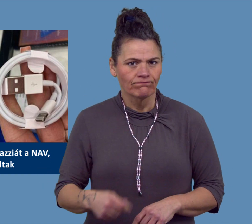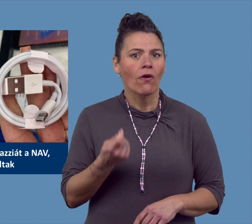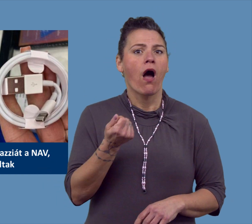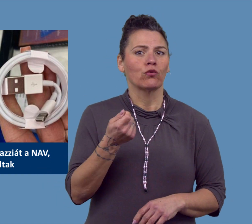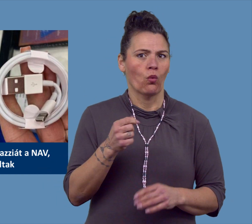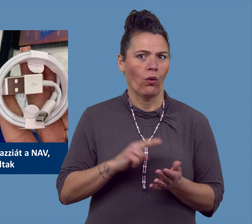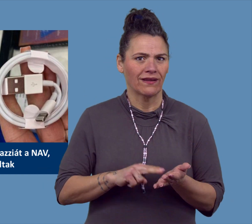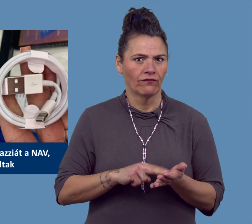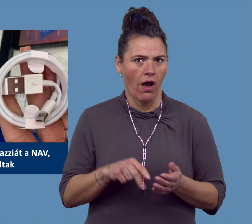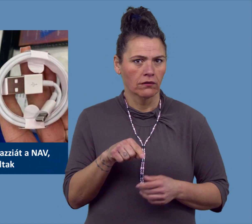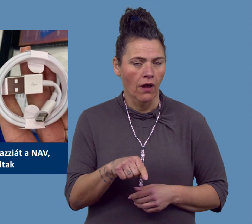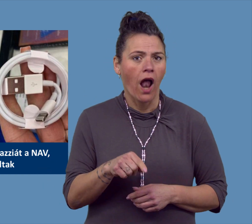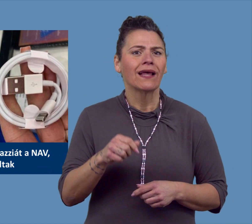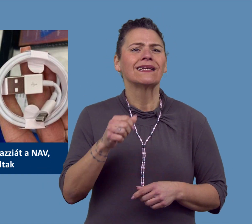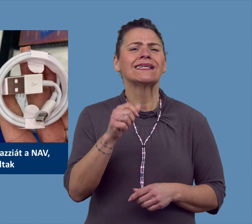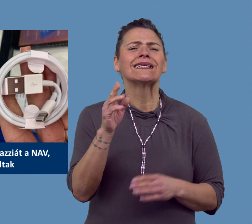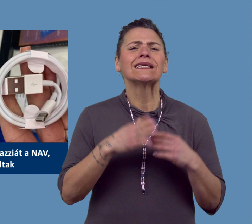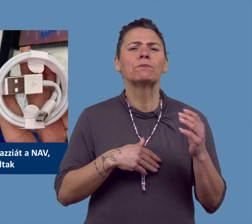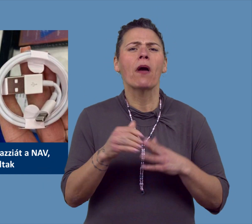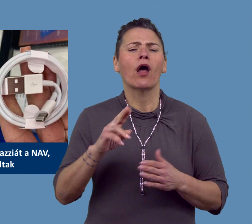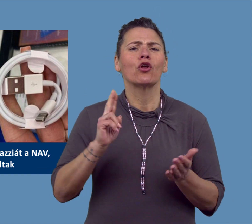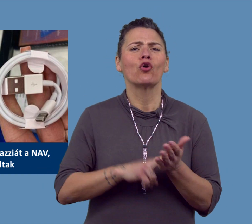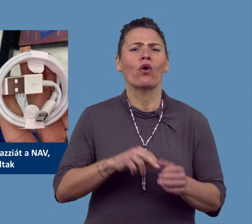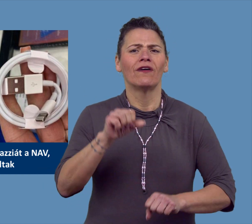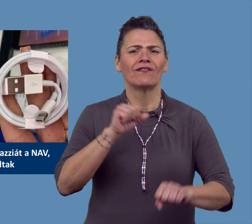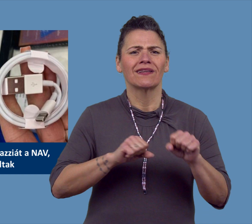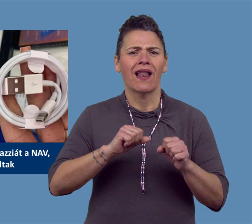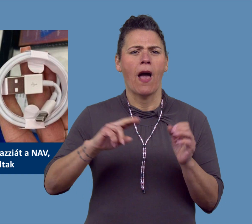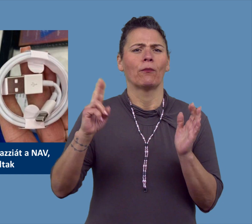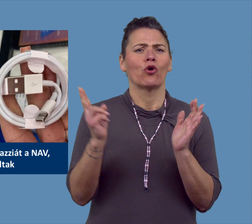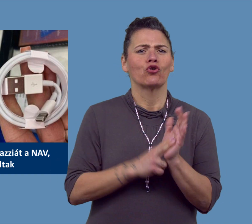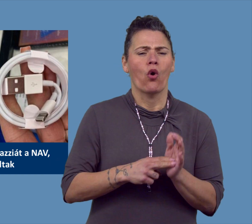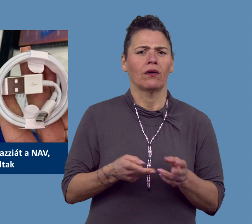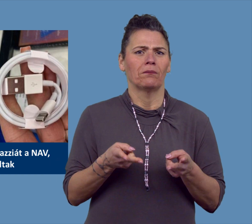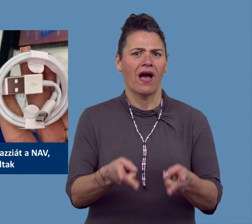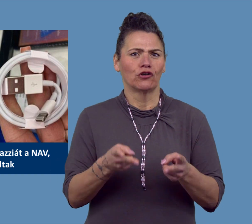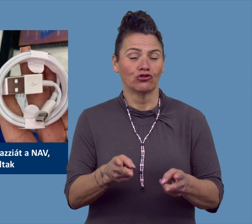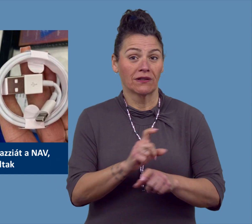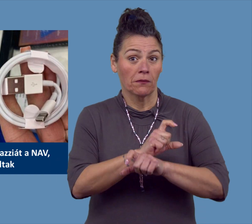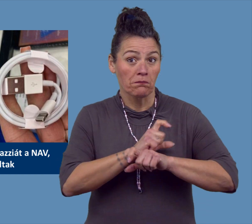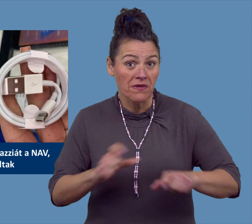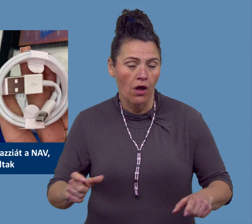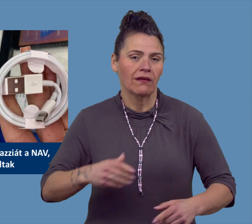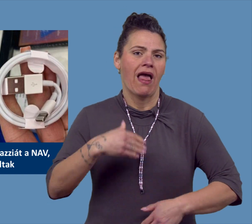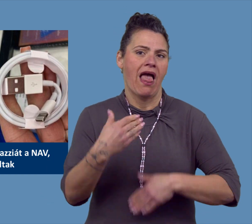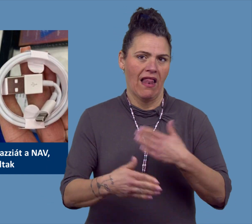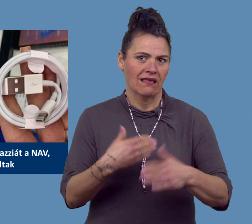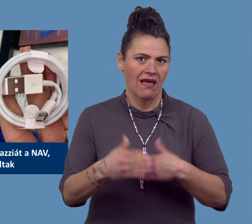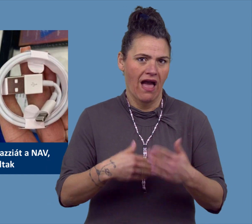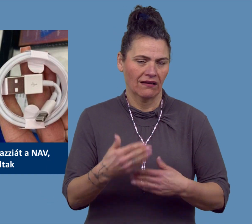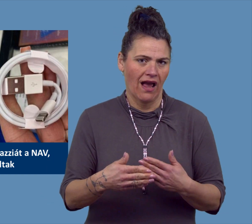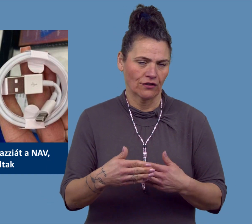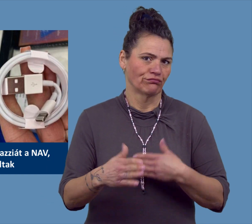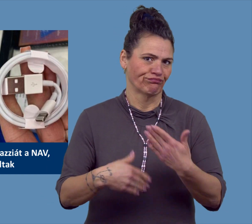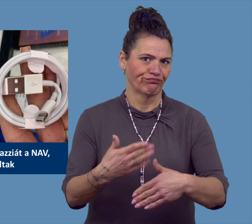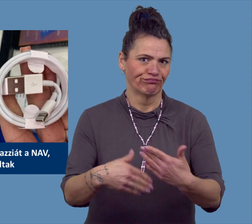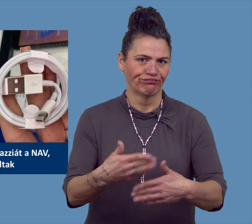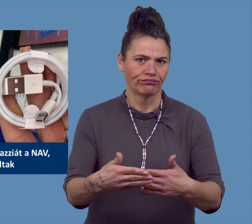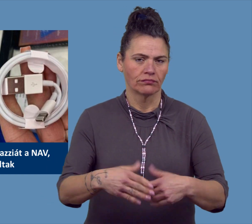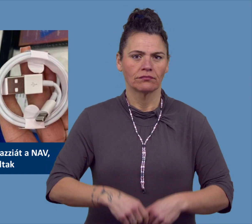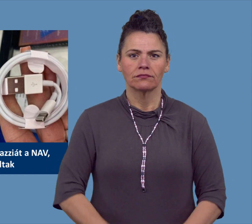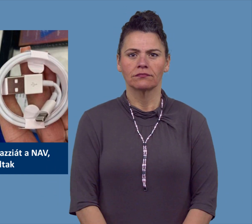A pénzügyőrök iparjogvédelmi jogok megsértésének bűntette miatt indítottak eljárást.